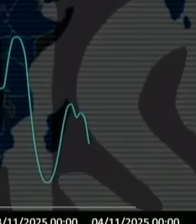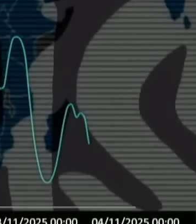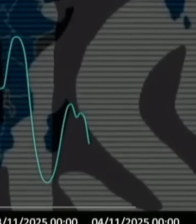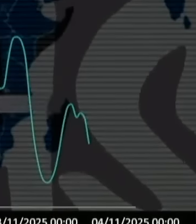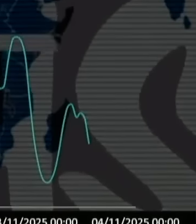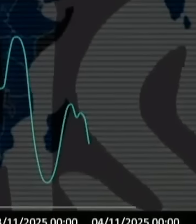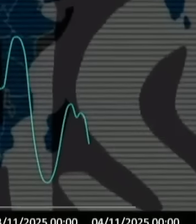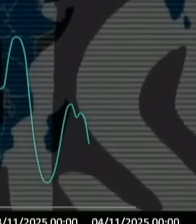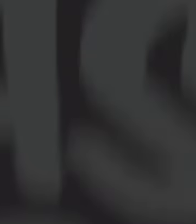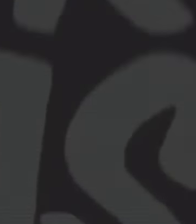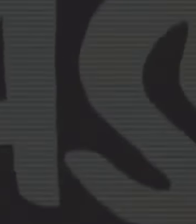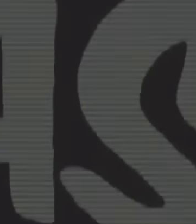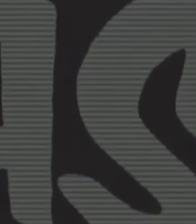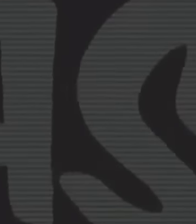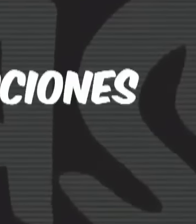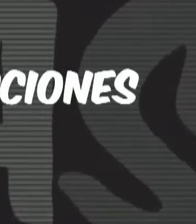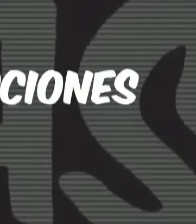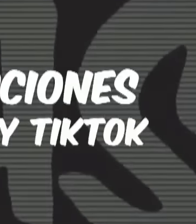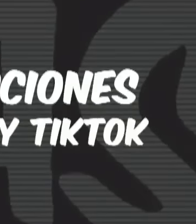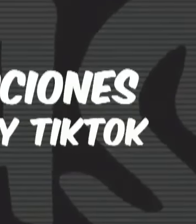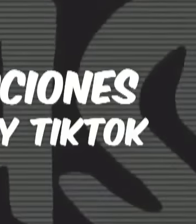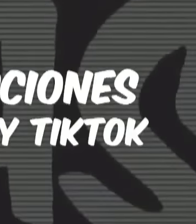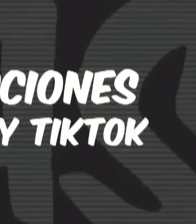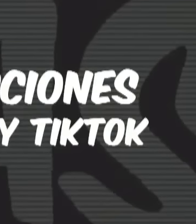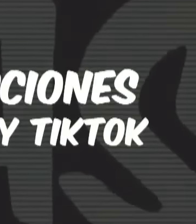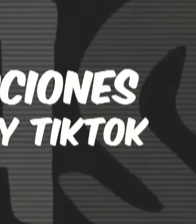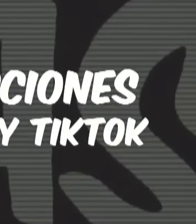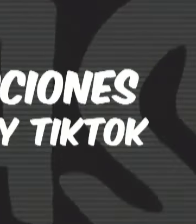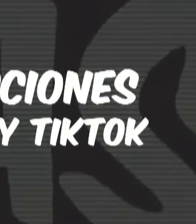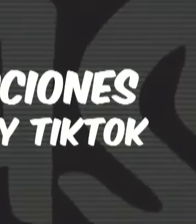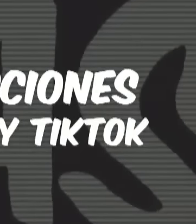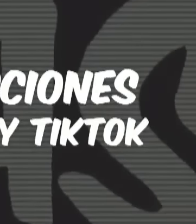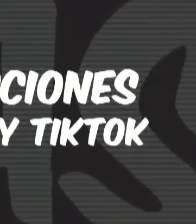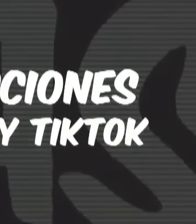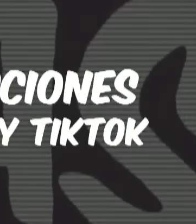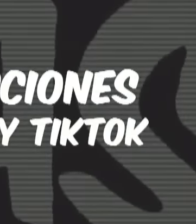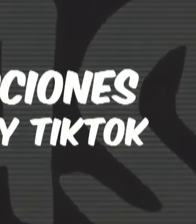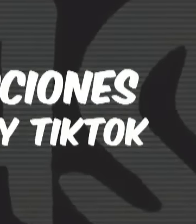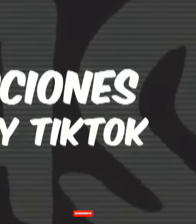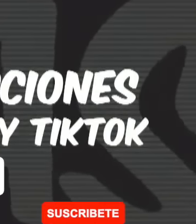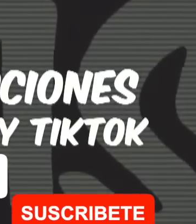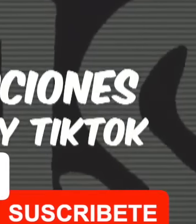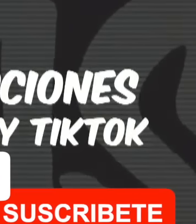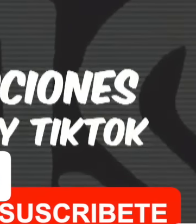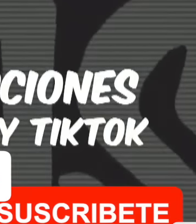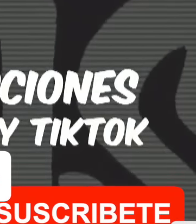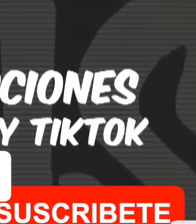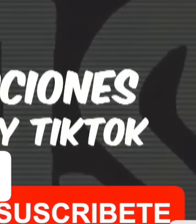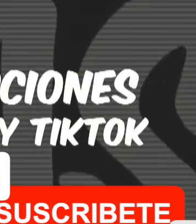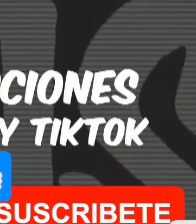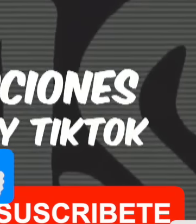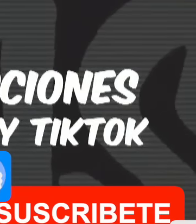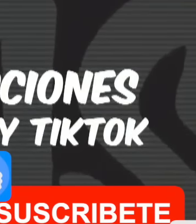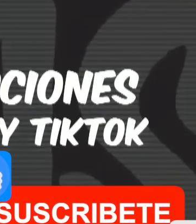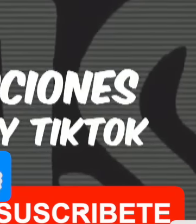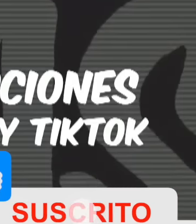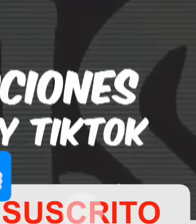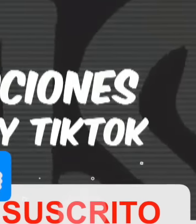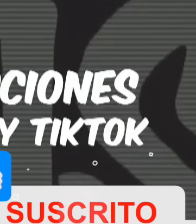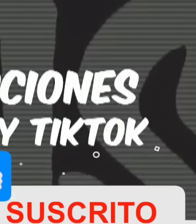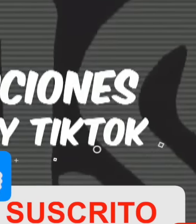1.8 millones de mensiones y más de 694,000000es de reproducciones en X, Instagram, Facebook y TikTok,